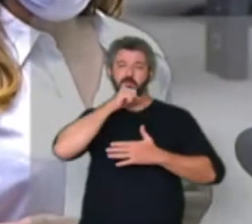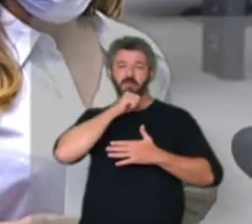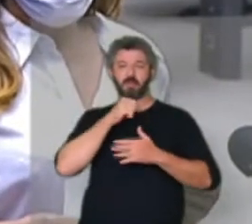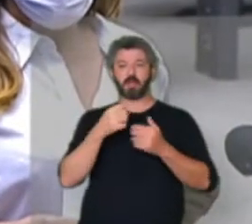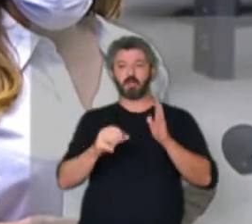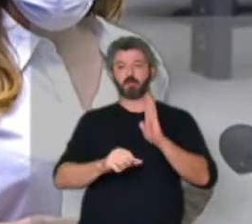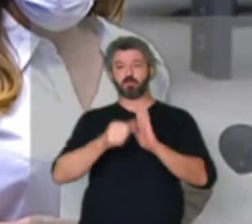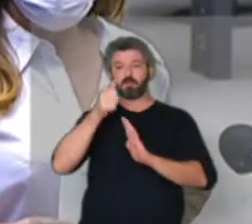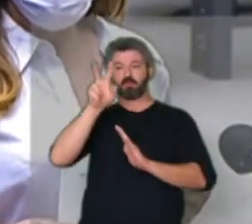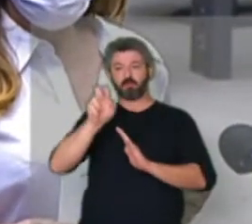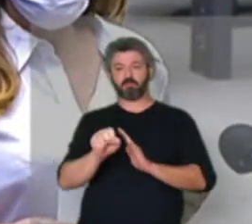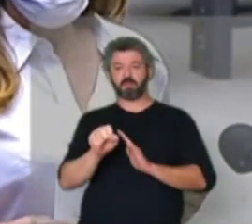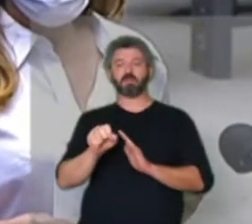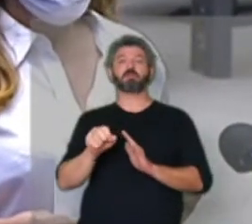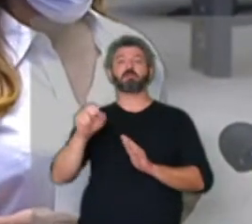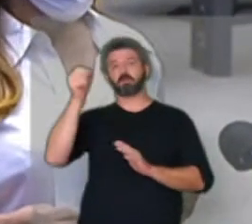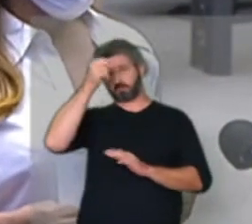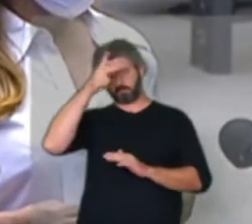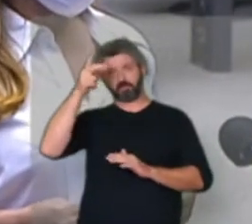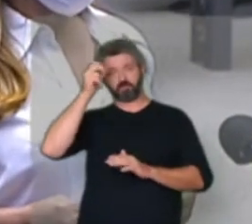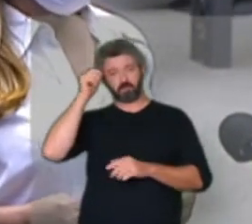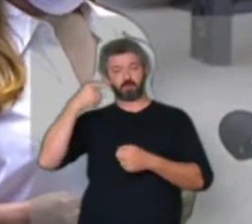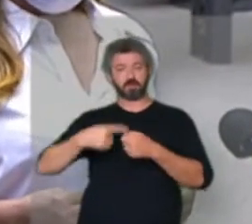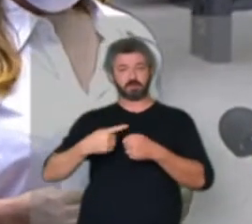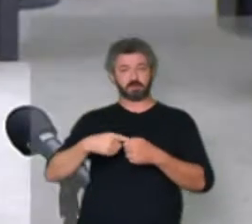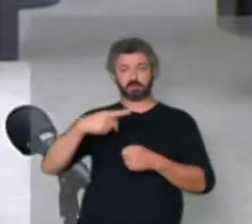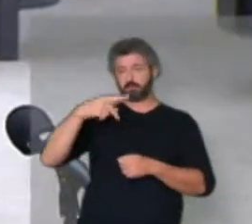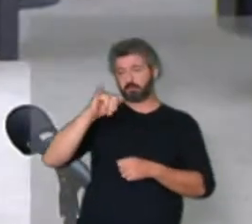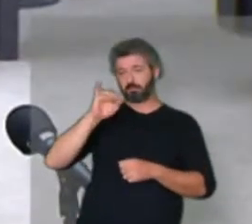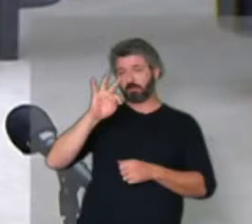MINAS GERAIS, REPRESENTANDO OS PREFEITAS E PREFEITOS MINEIRAS NESSA VOTAÇÃO DE HOJE É